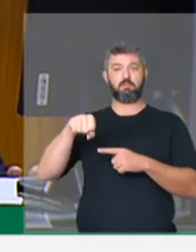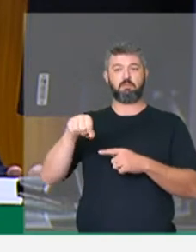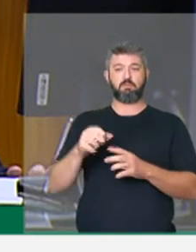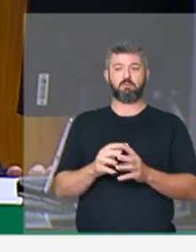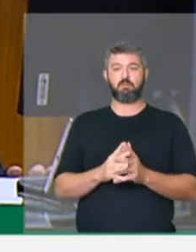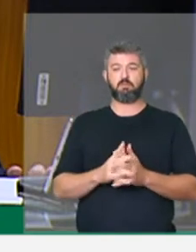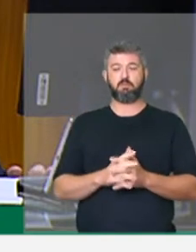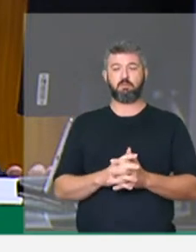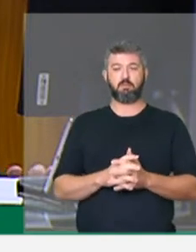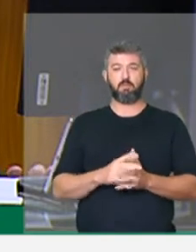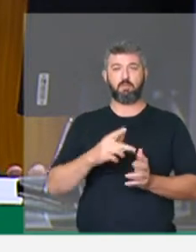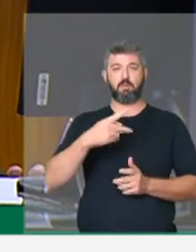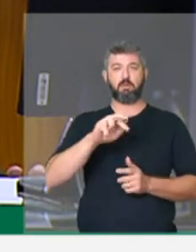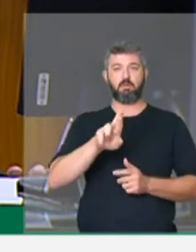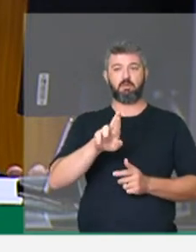PSC? PTB? PODEMOS. PSOL. PRAF